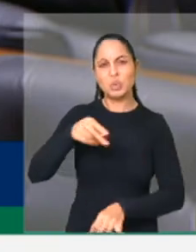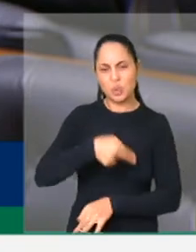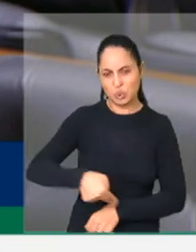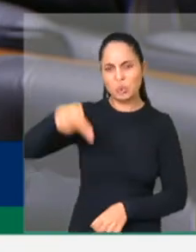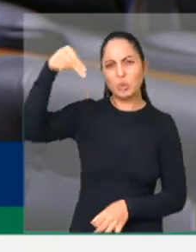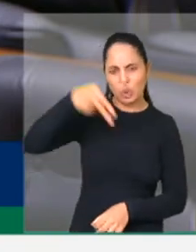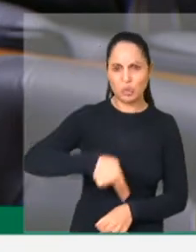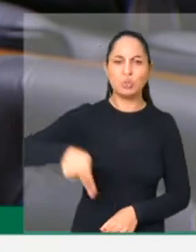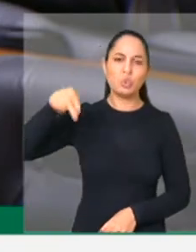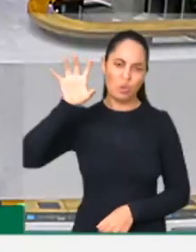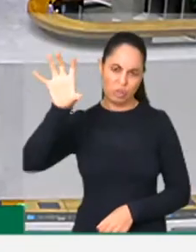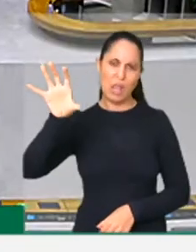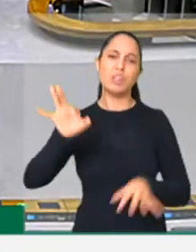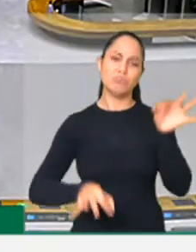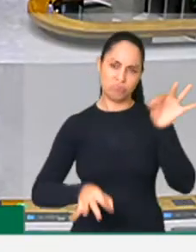PRESIDENTE... -- [DEPUTADO]: OI, AGORA